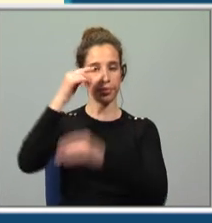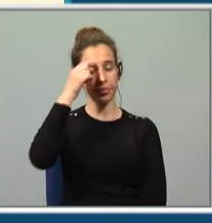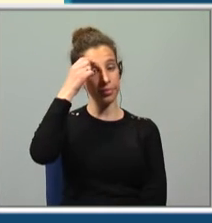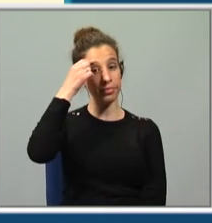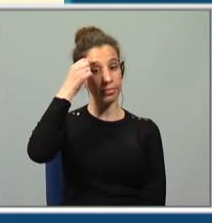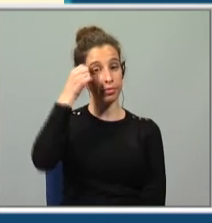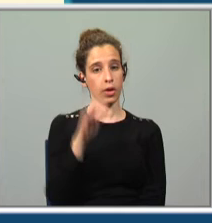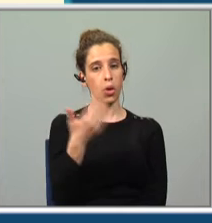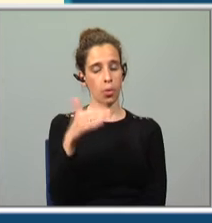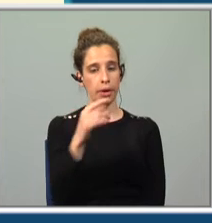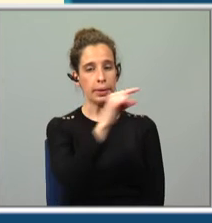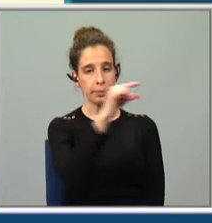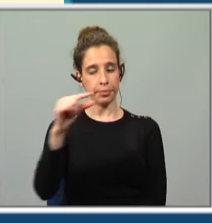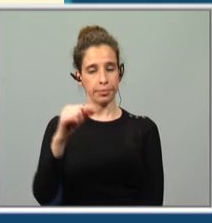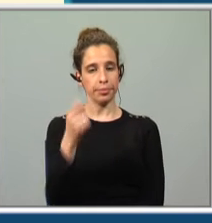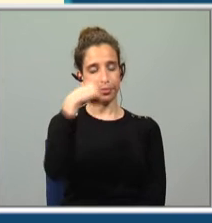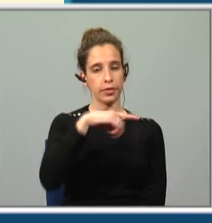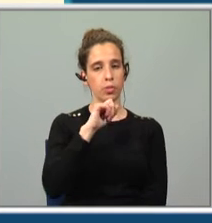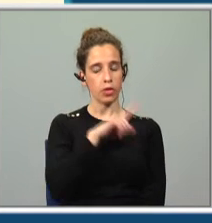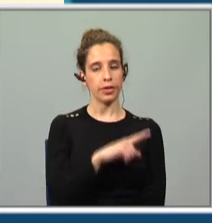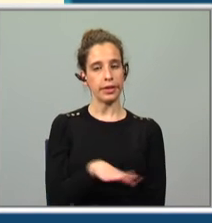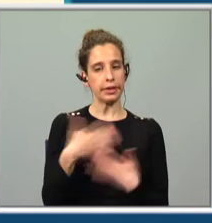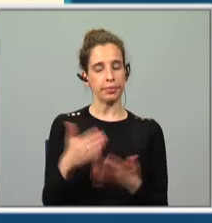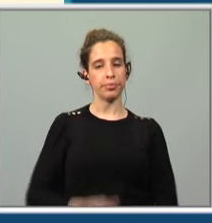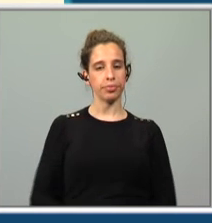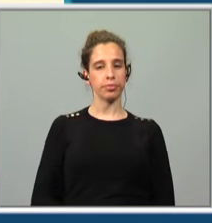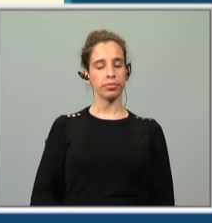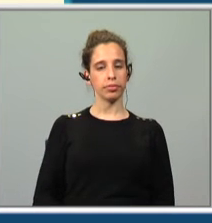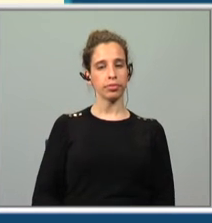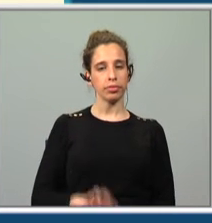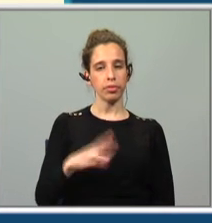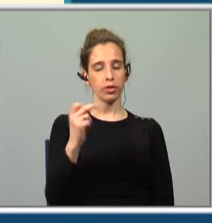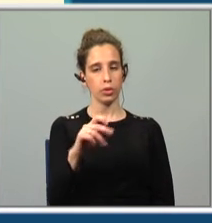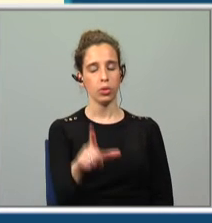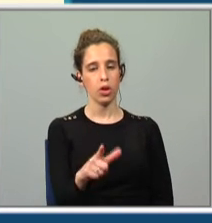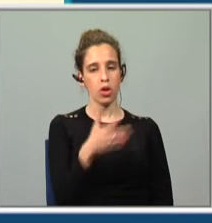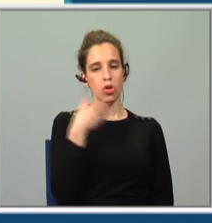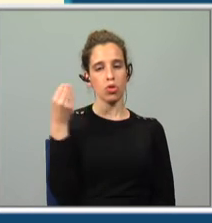é o primeiro parágrafo a nossa história poderia então ser Manoel um jovem de 14 是我們故事的第一段那麼可能是 Manoel 一個 14 歲的年輕人